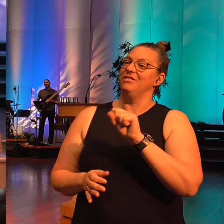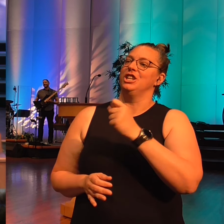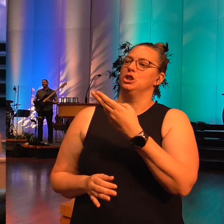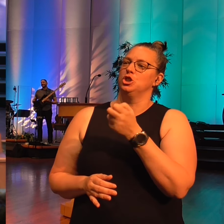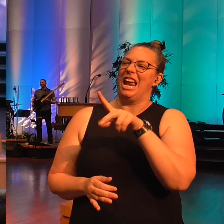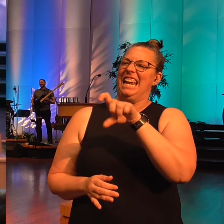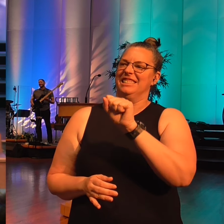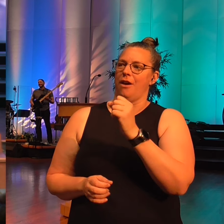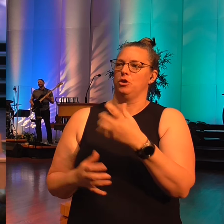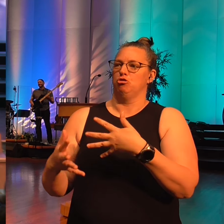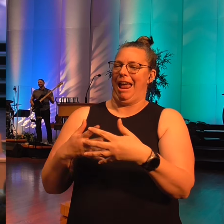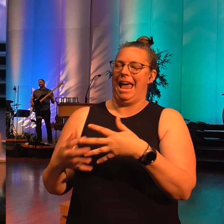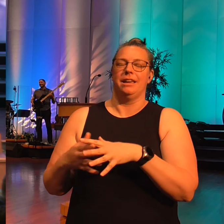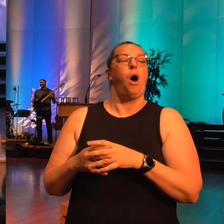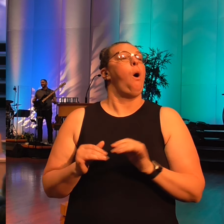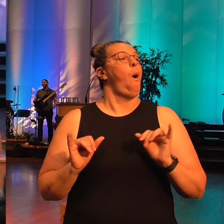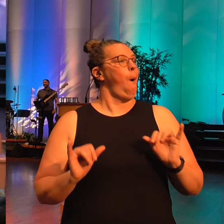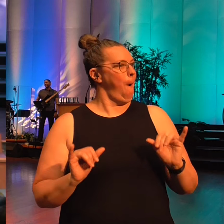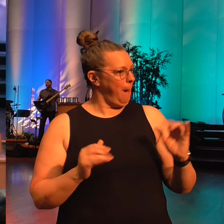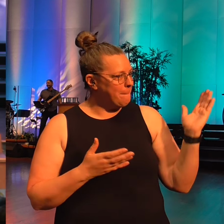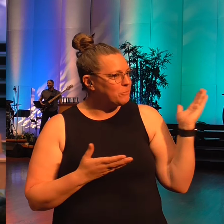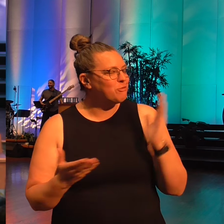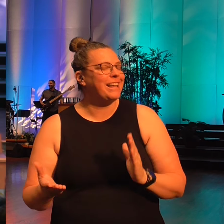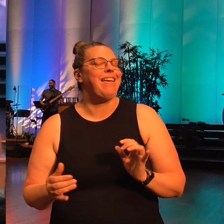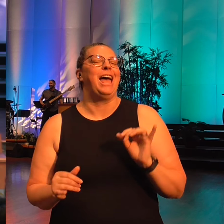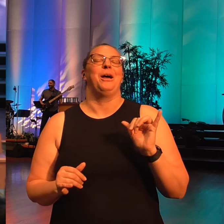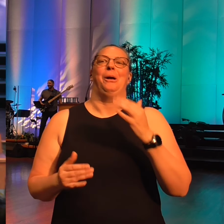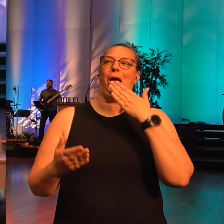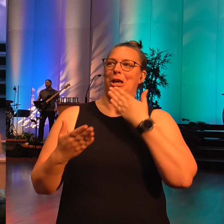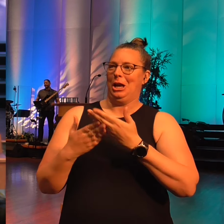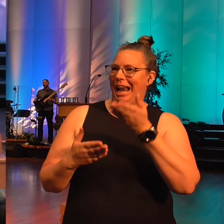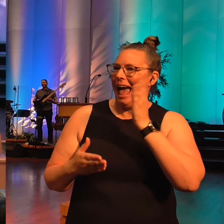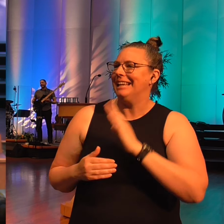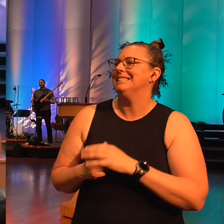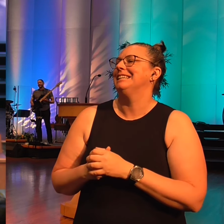Eso es genial, Josh. Haré eso. Traeré una lectura de 50 sombras de Grey. El Sr. Grey tiene mucho